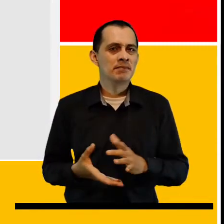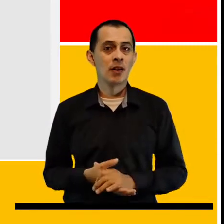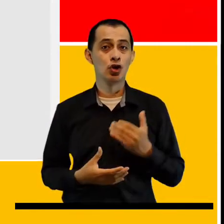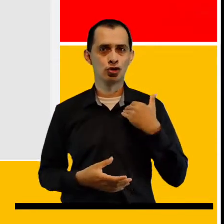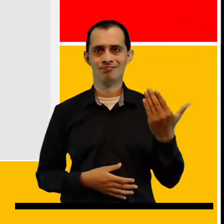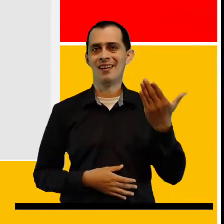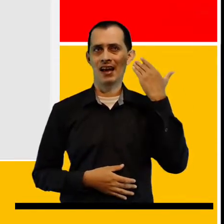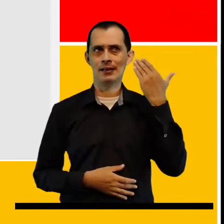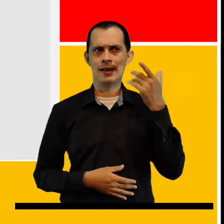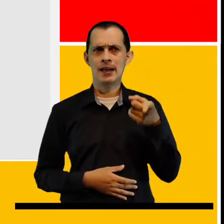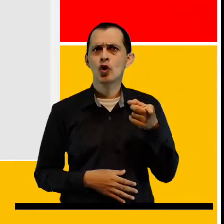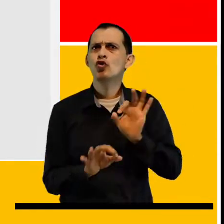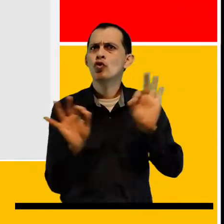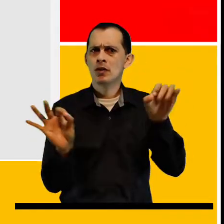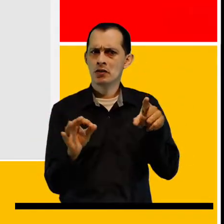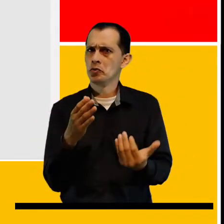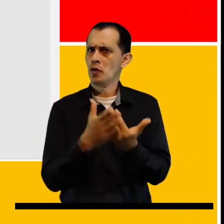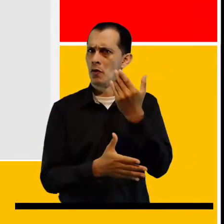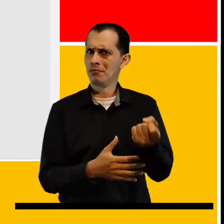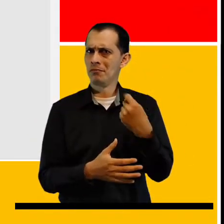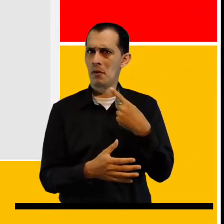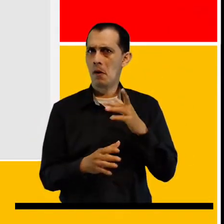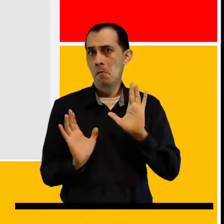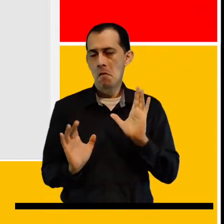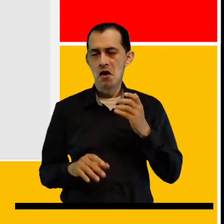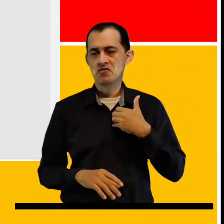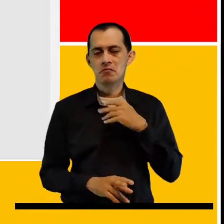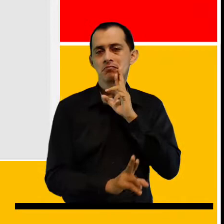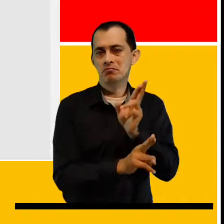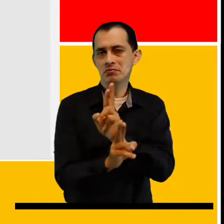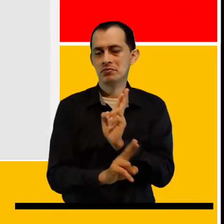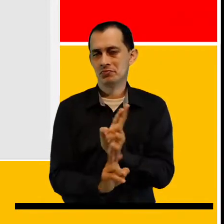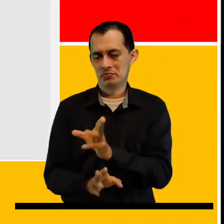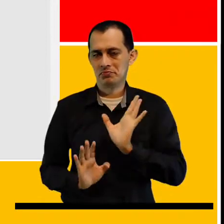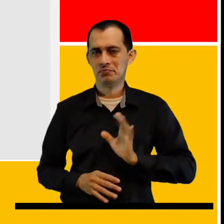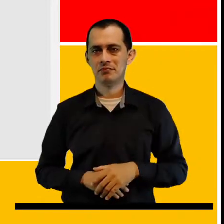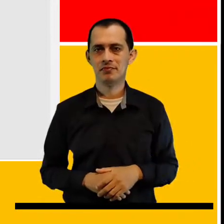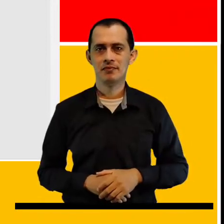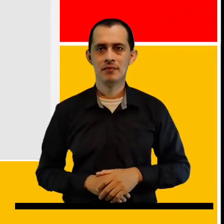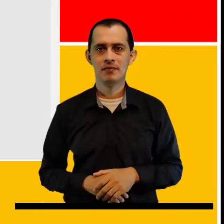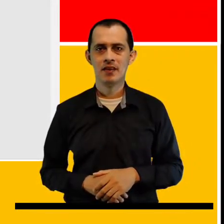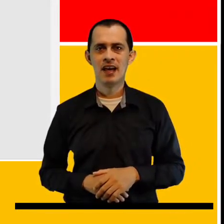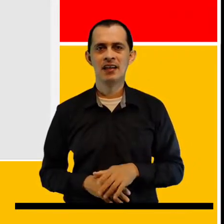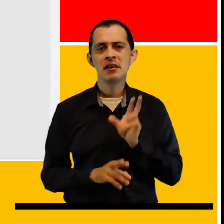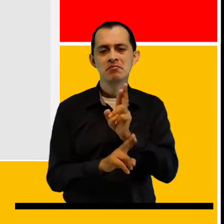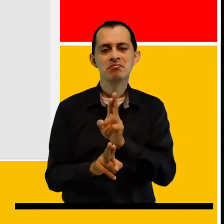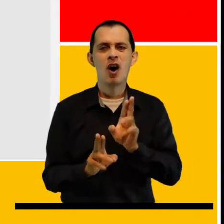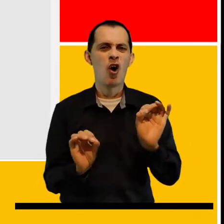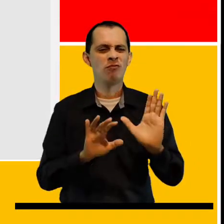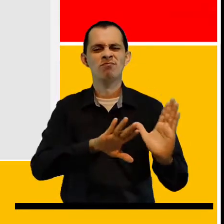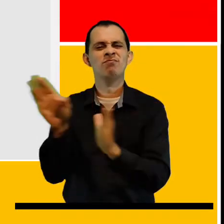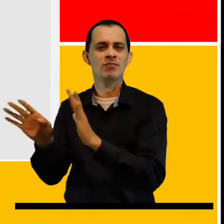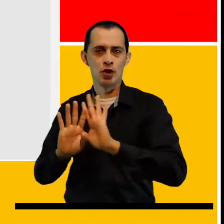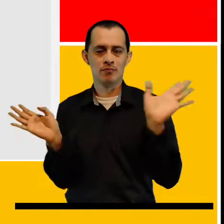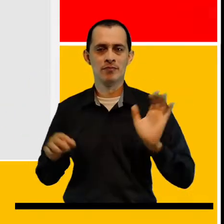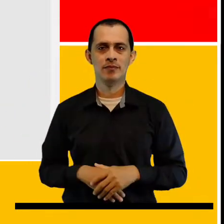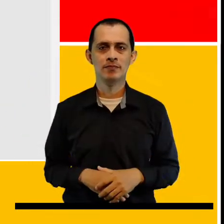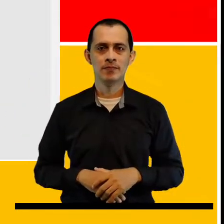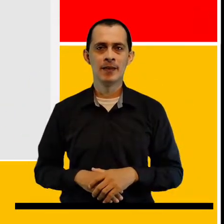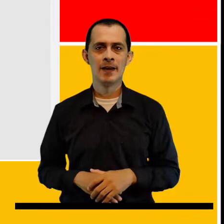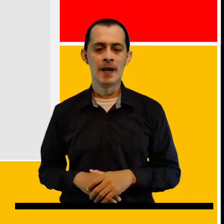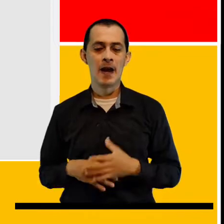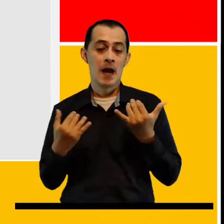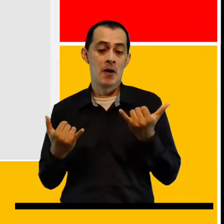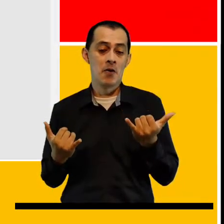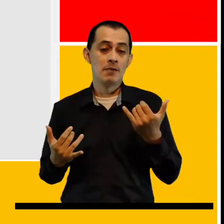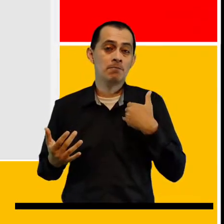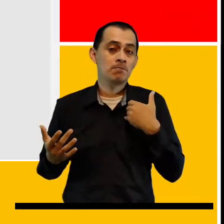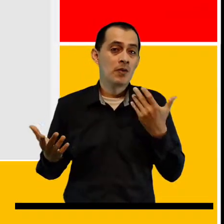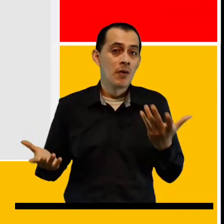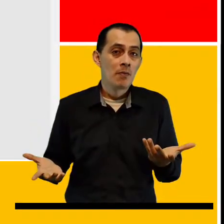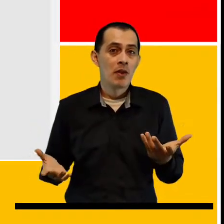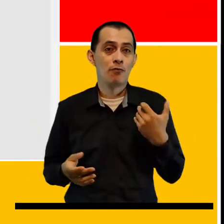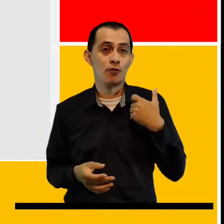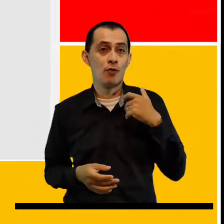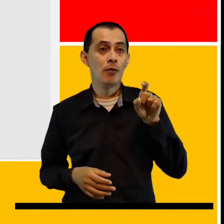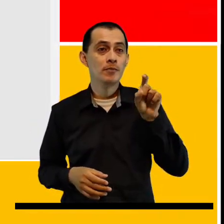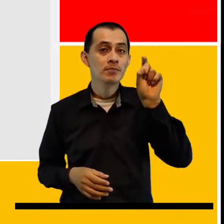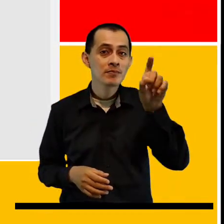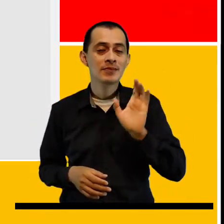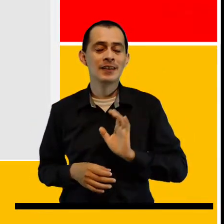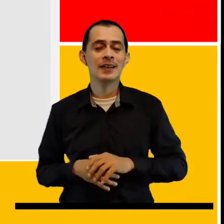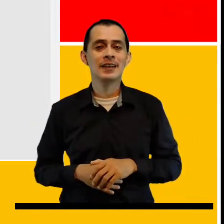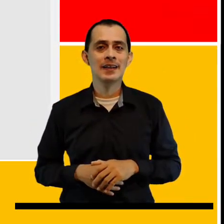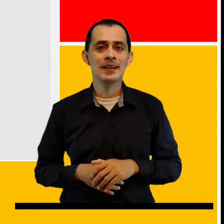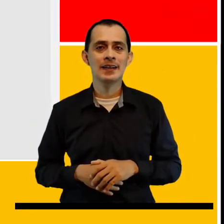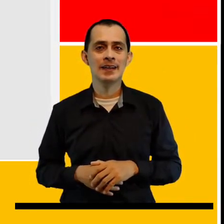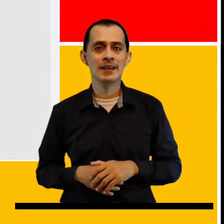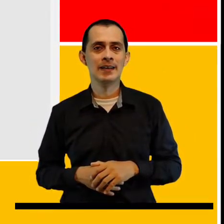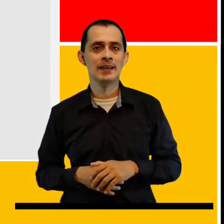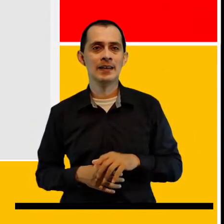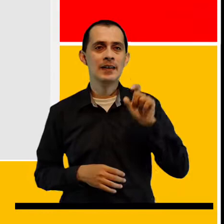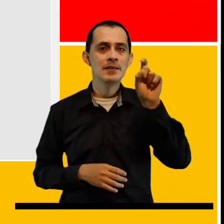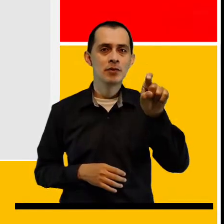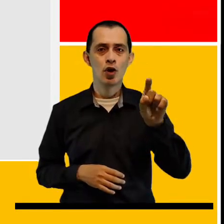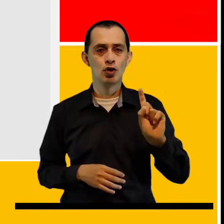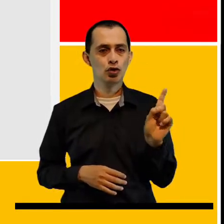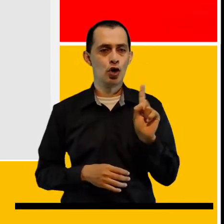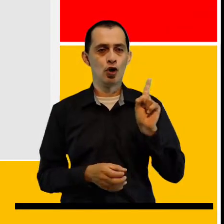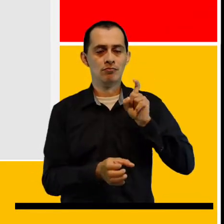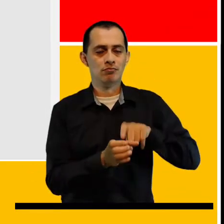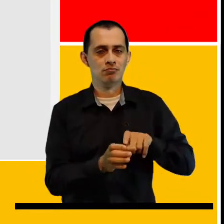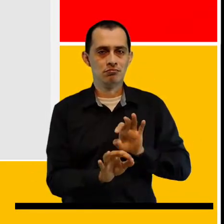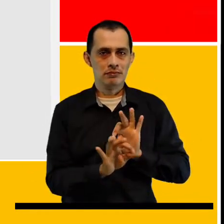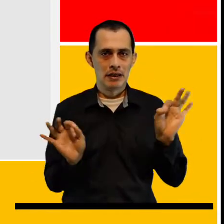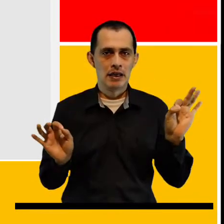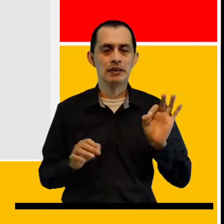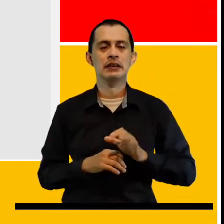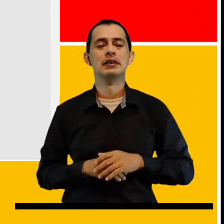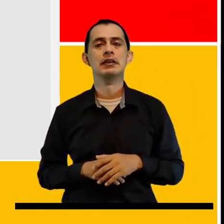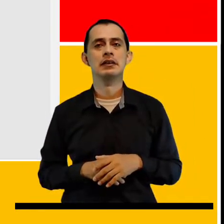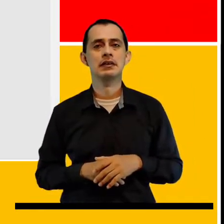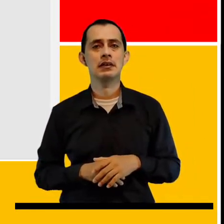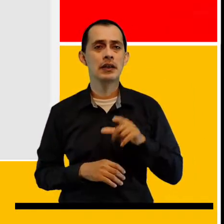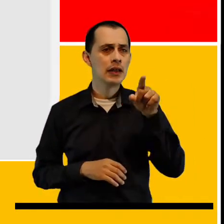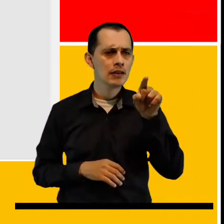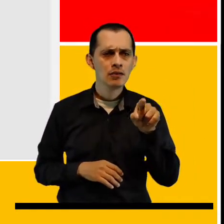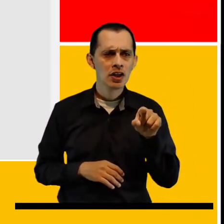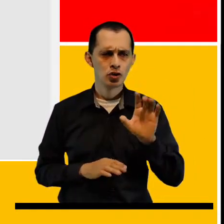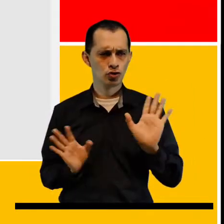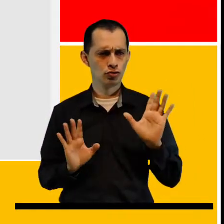parte porque es nueva, voy a colocar que no pertenezco a ninguna de estas condiciones